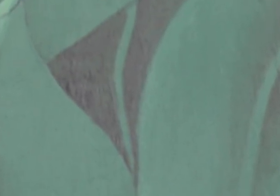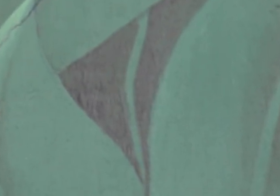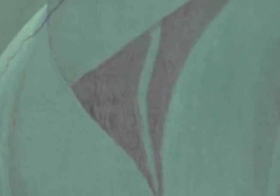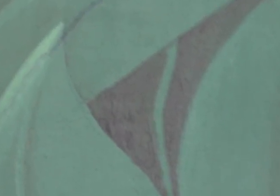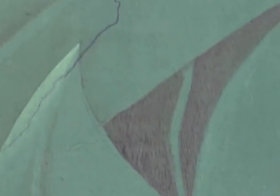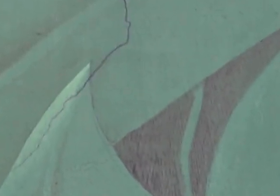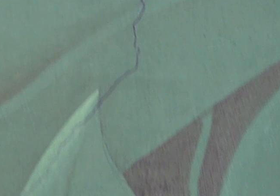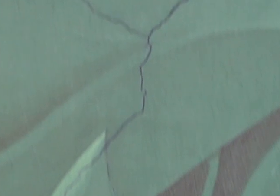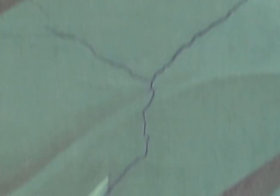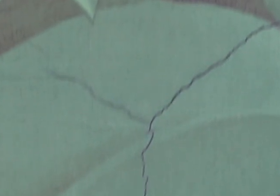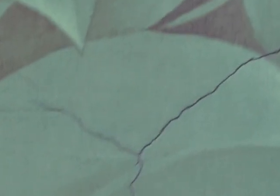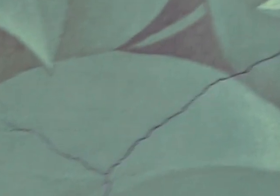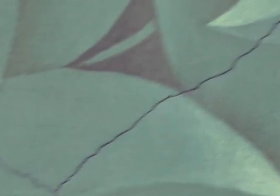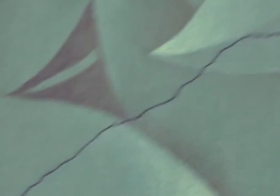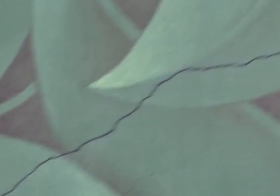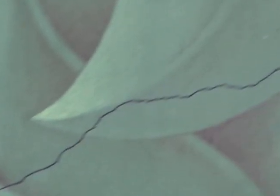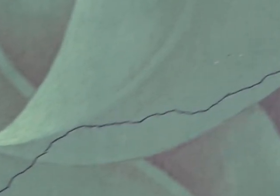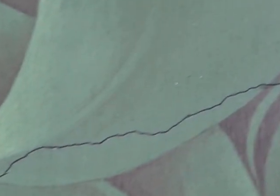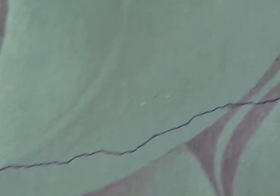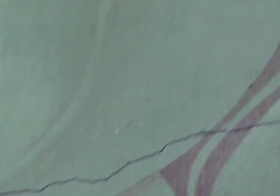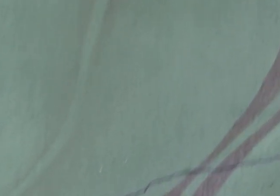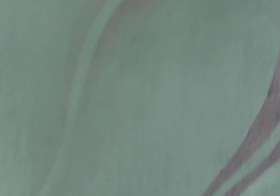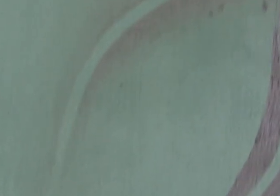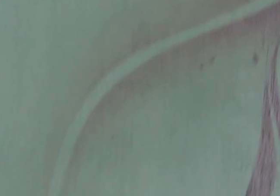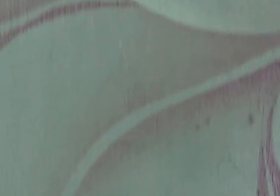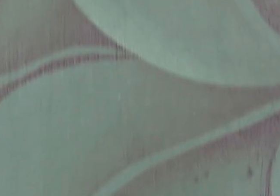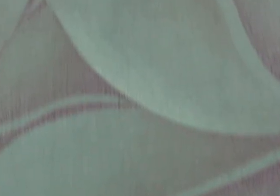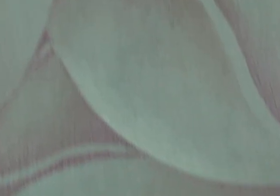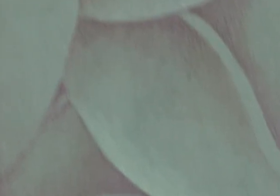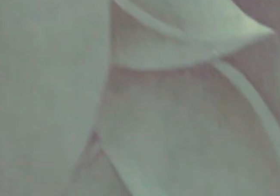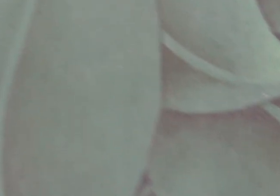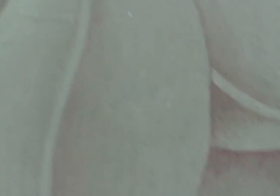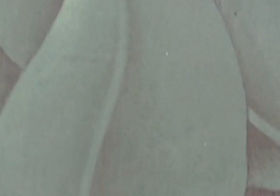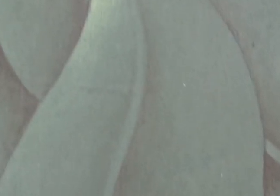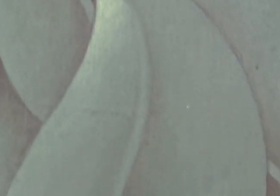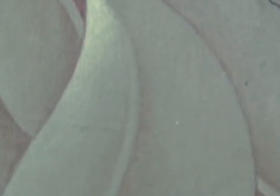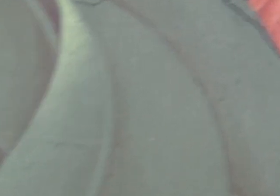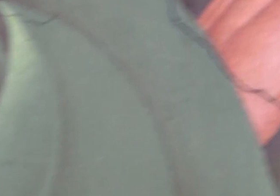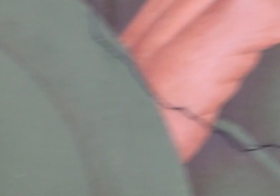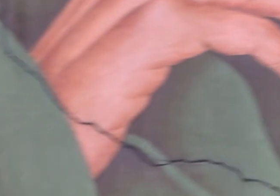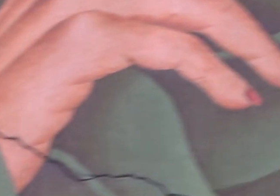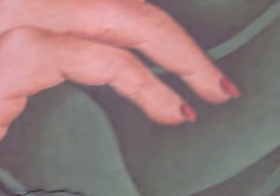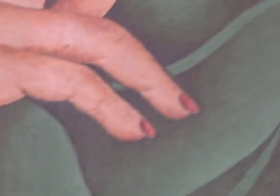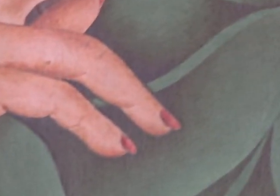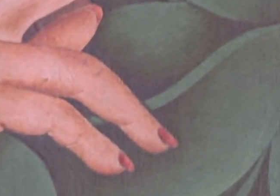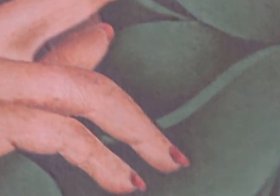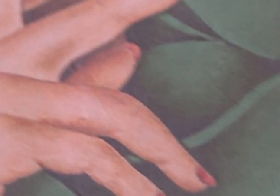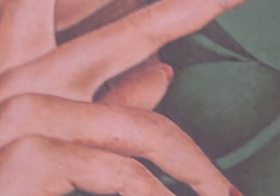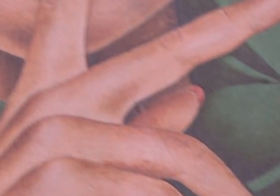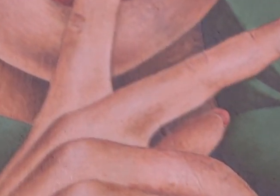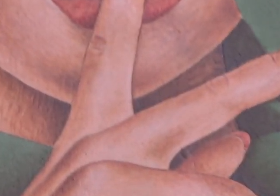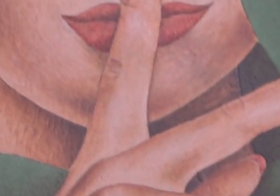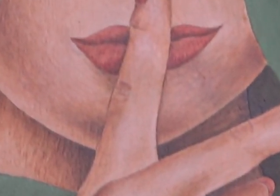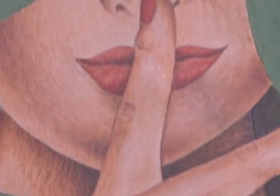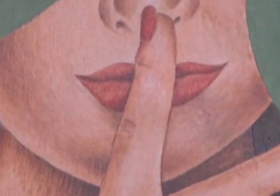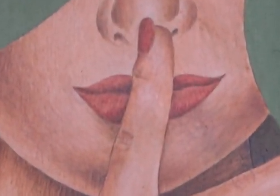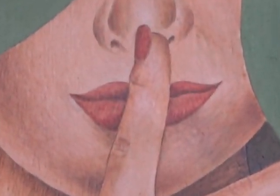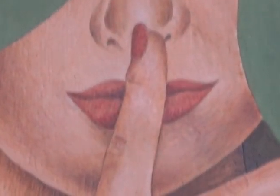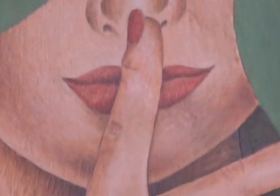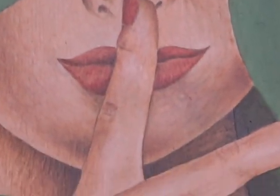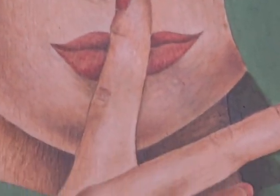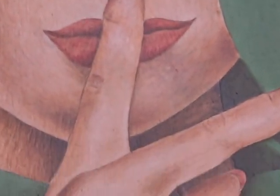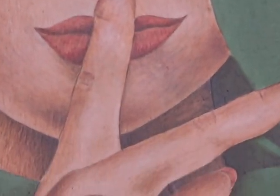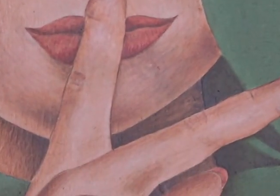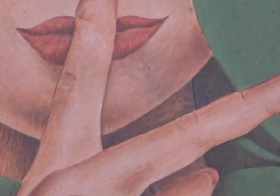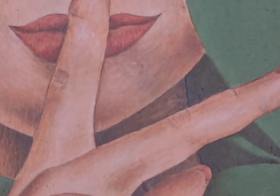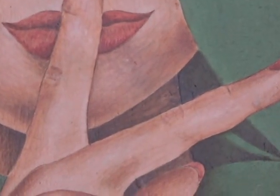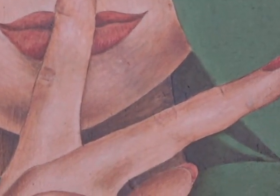rappresenta vi concedo di intravvedere solo il mio dito indice posato sulla mia